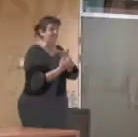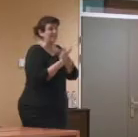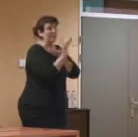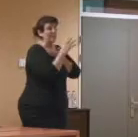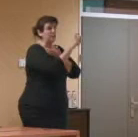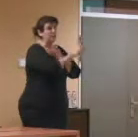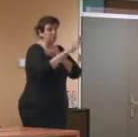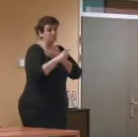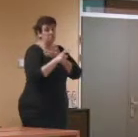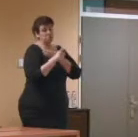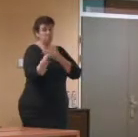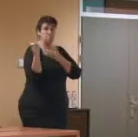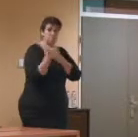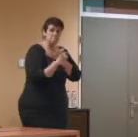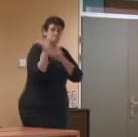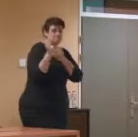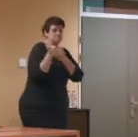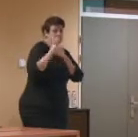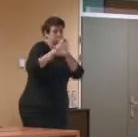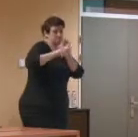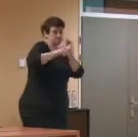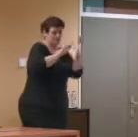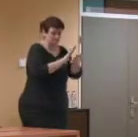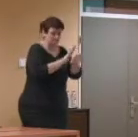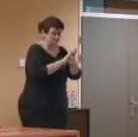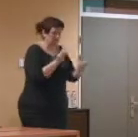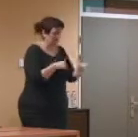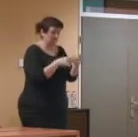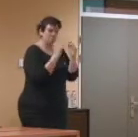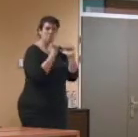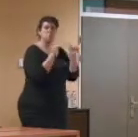irán incorporándose. En cualquier caso vamos a hacer el acto de inicio con